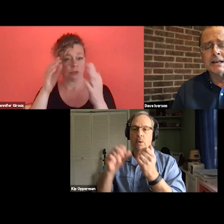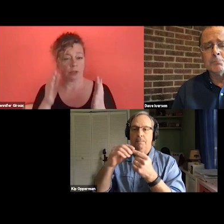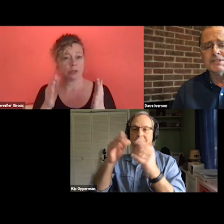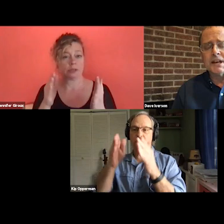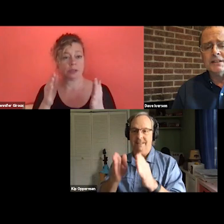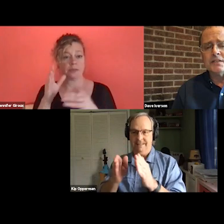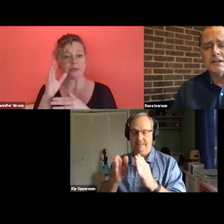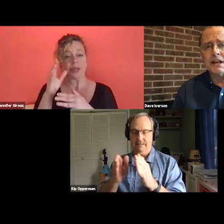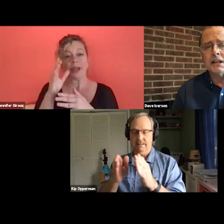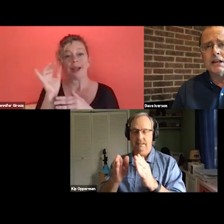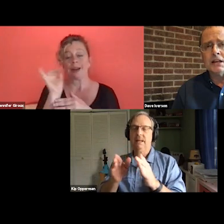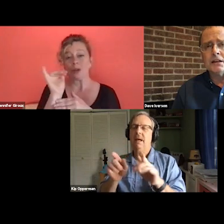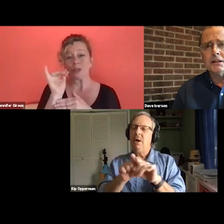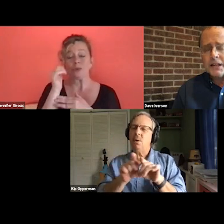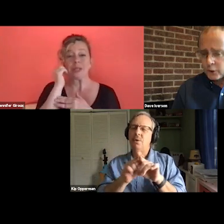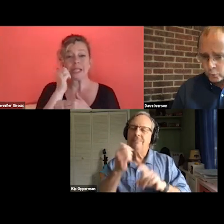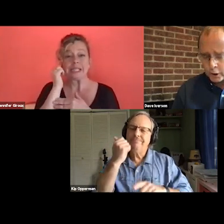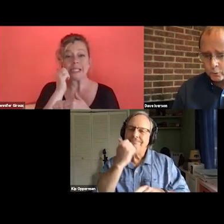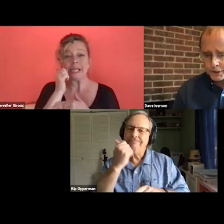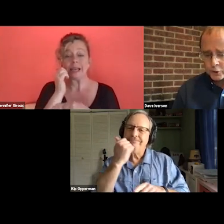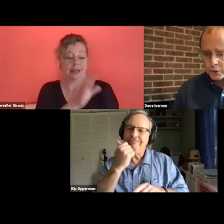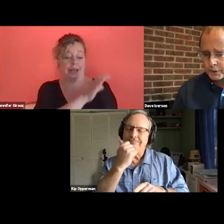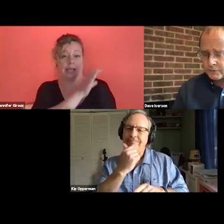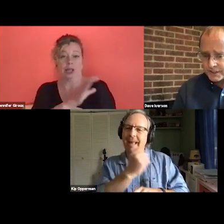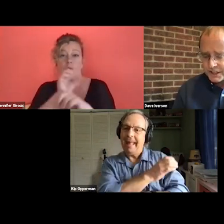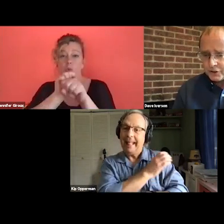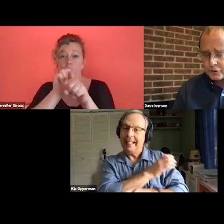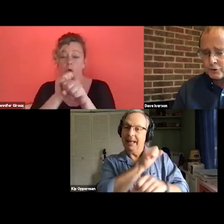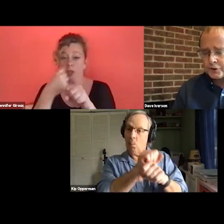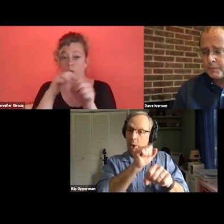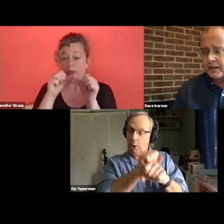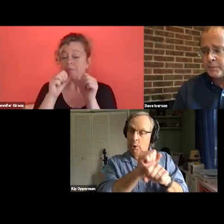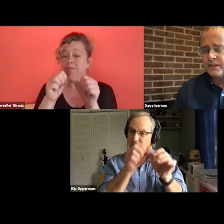Y además del trabajo clínico diario que hacemos, y lo hemos seguido haciendo durante la pandemia,